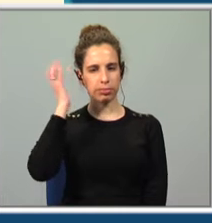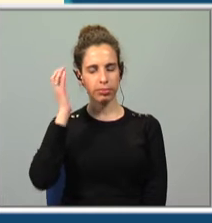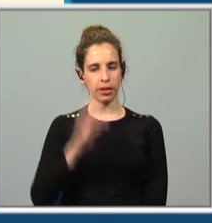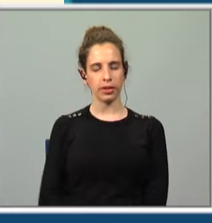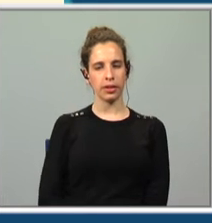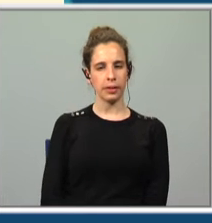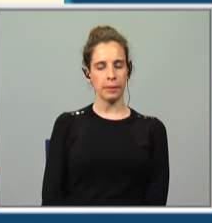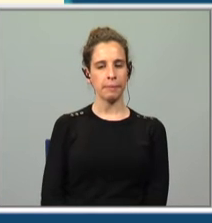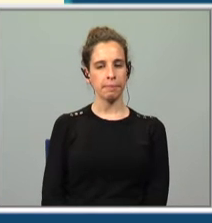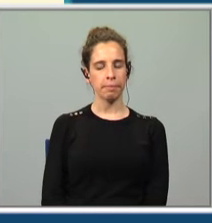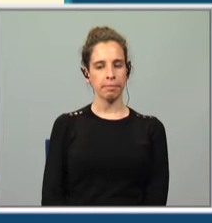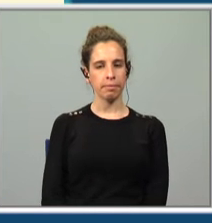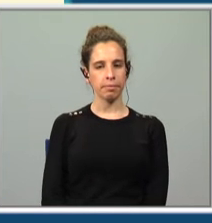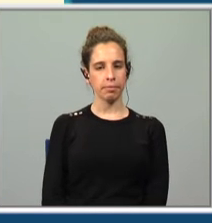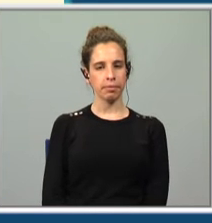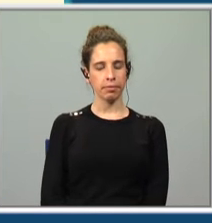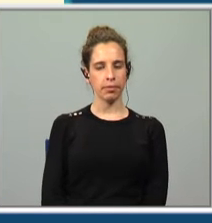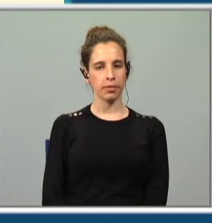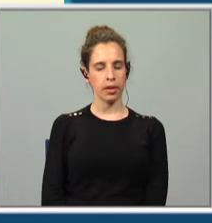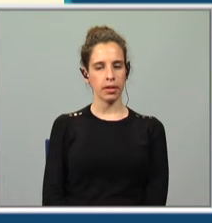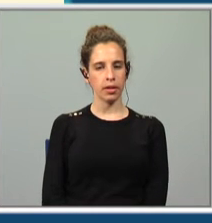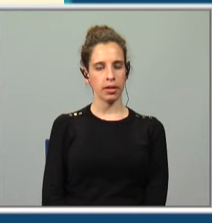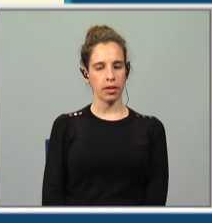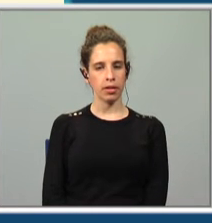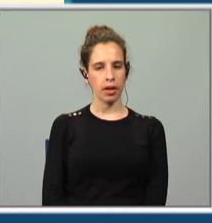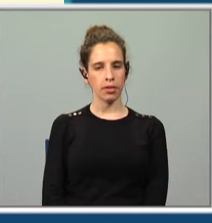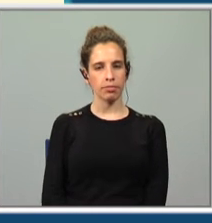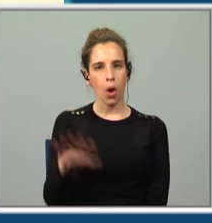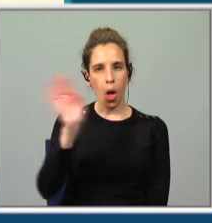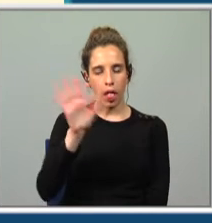[Música] e [歌曲]和